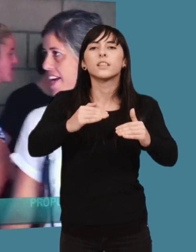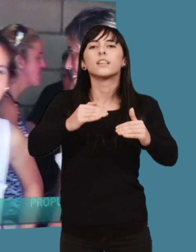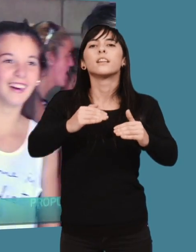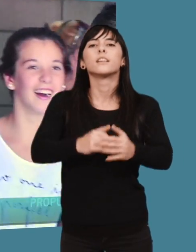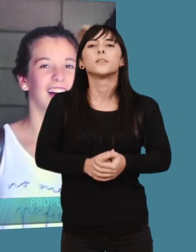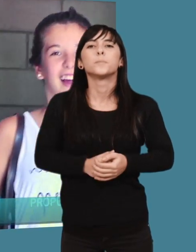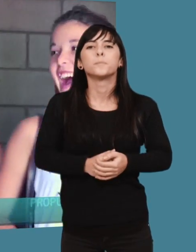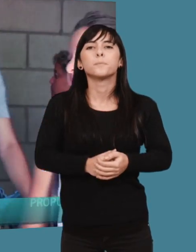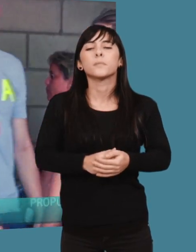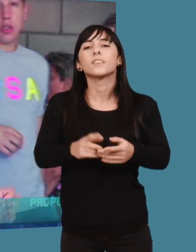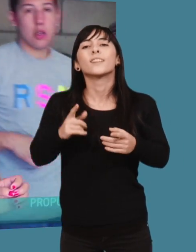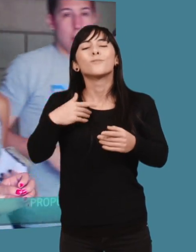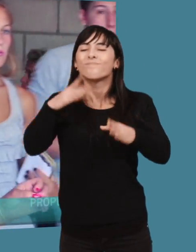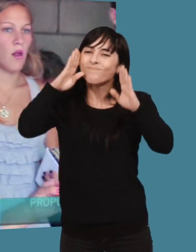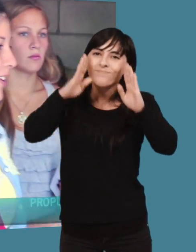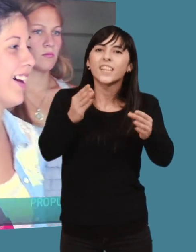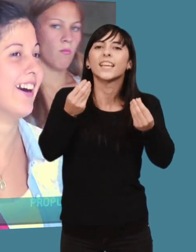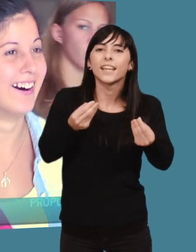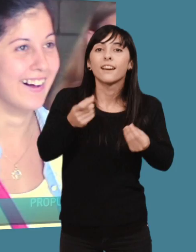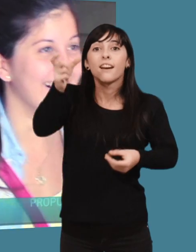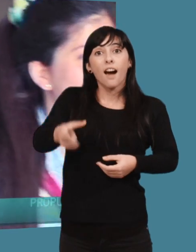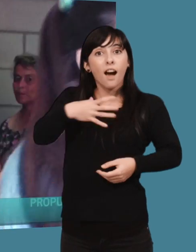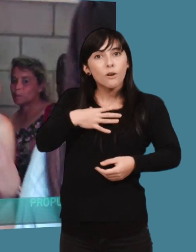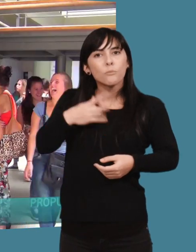y en particular, lo que apuntamos, a que el alumno conozca todo